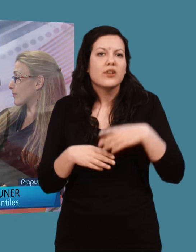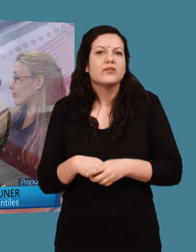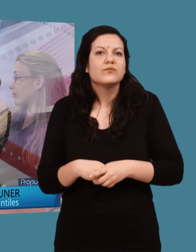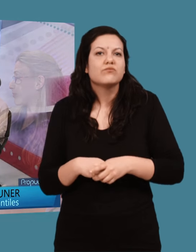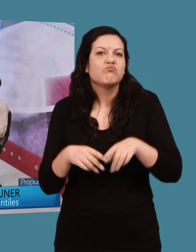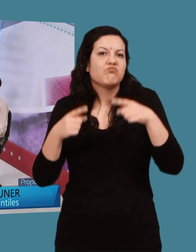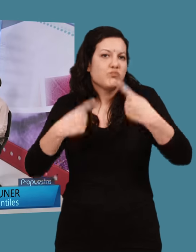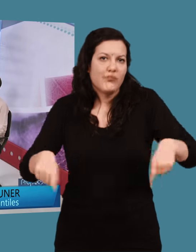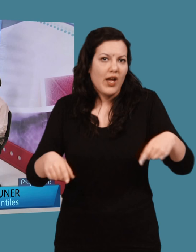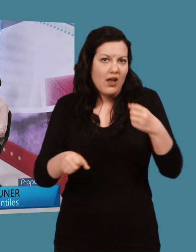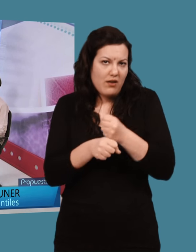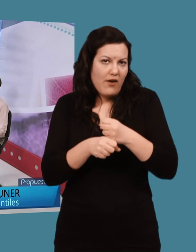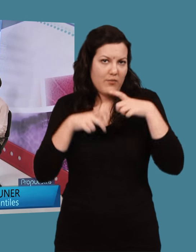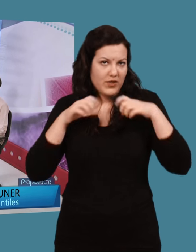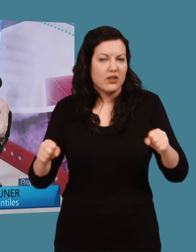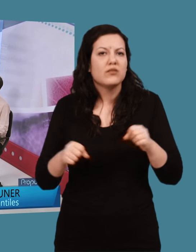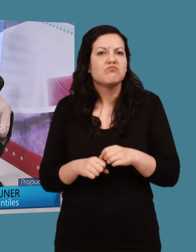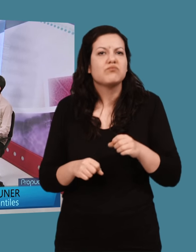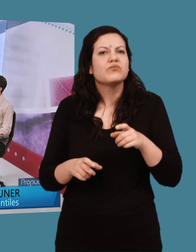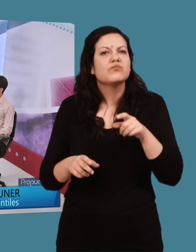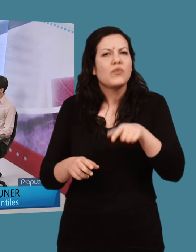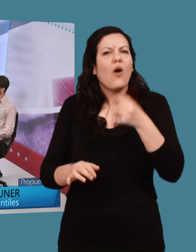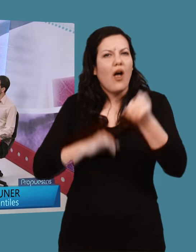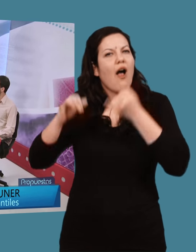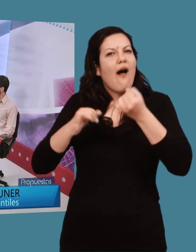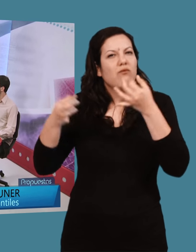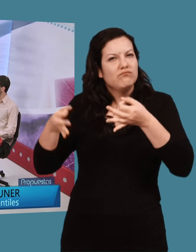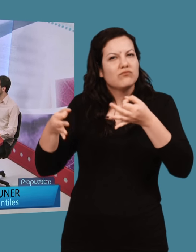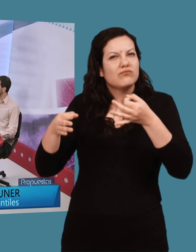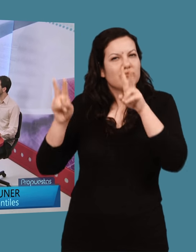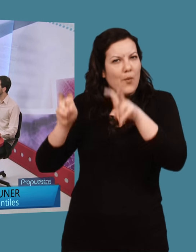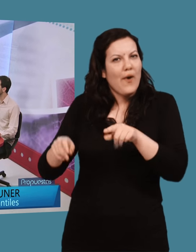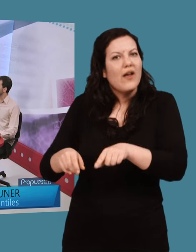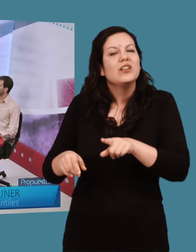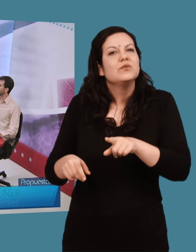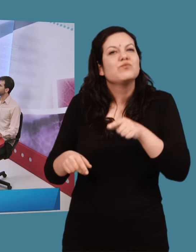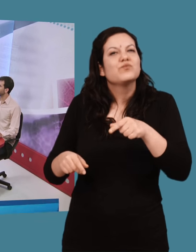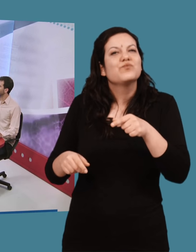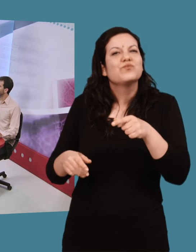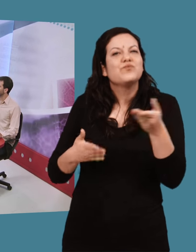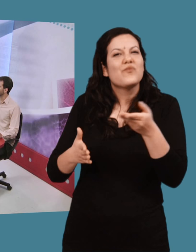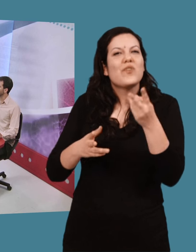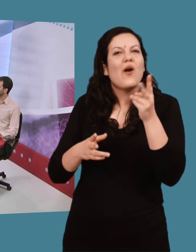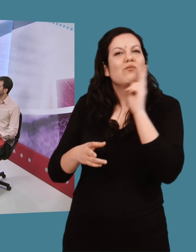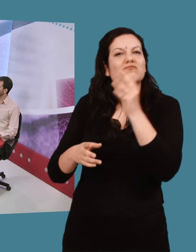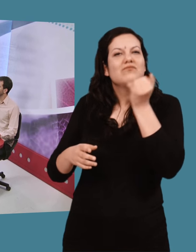y demás actividades que hacemos. Bien. Ya vamos a hablar más en específico sobre éstos temas. Los invito a compartir un clip.